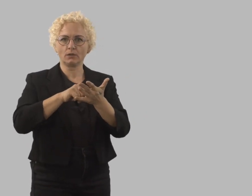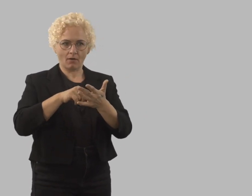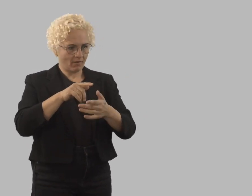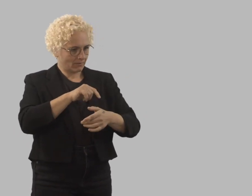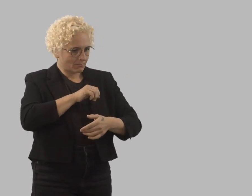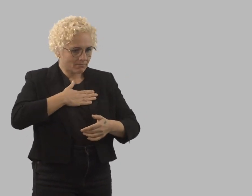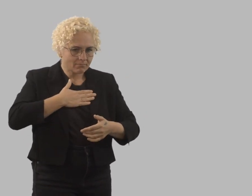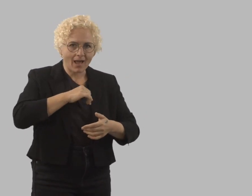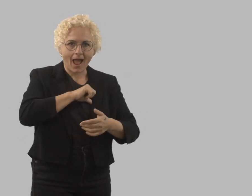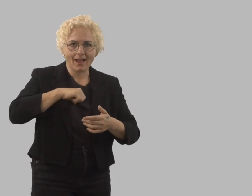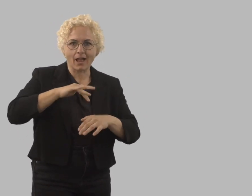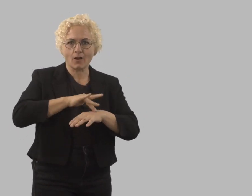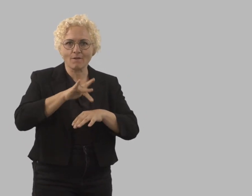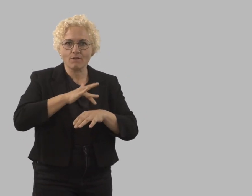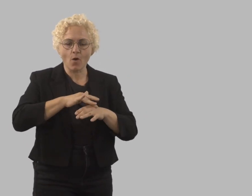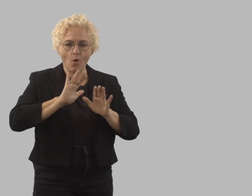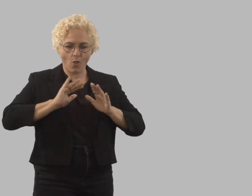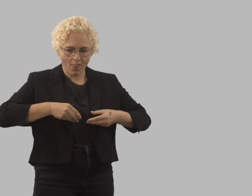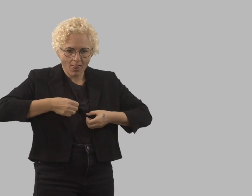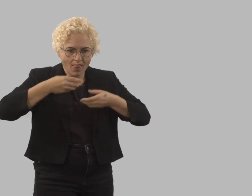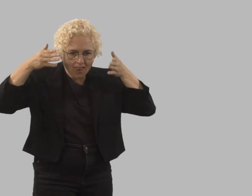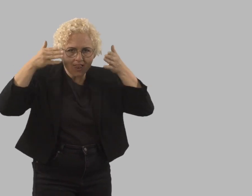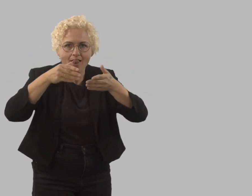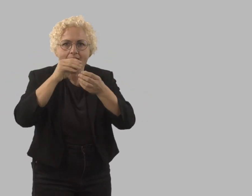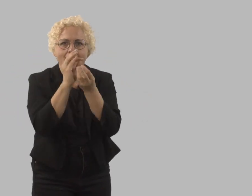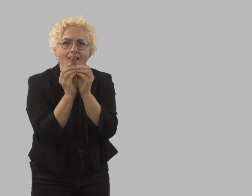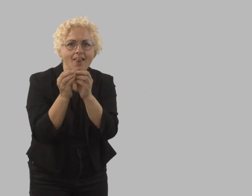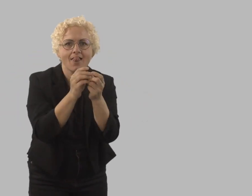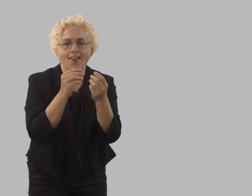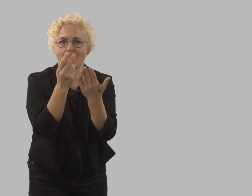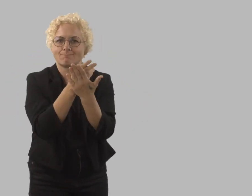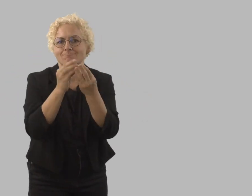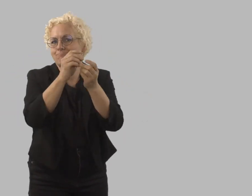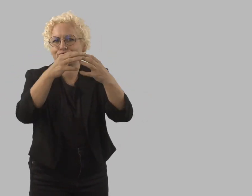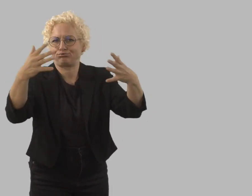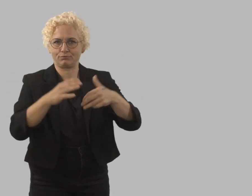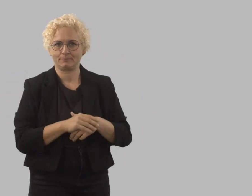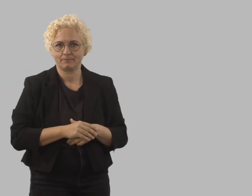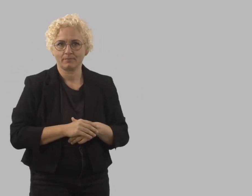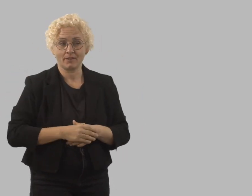sich seiner Meinung nach den eigenen Gefühlen widmet.